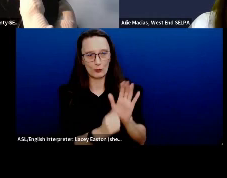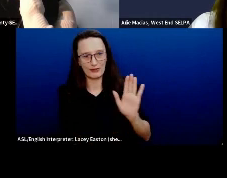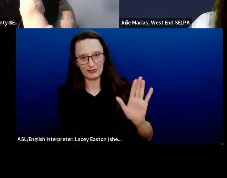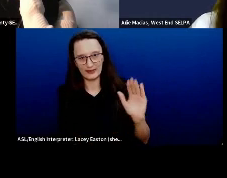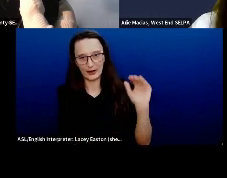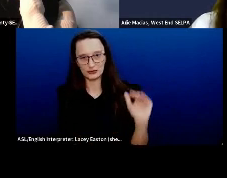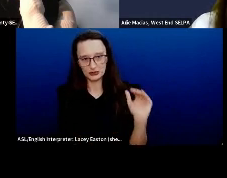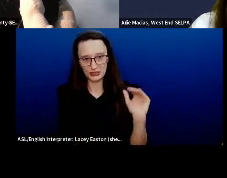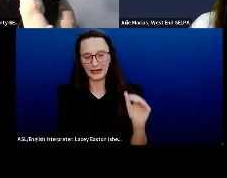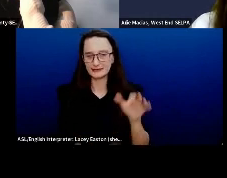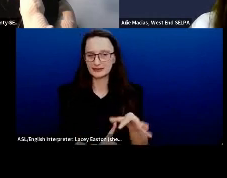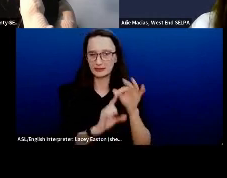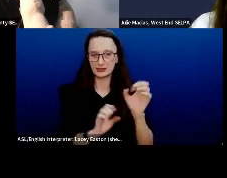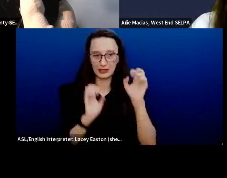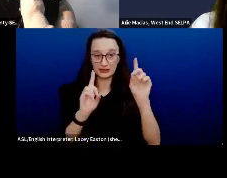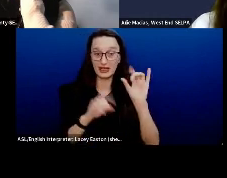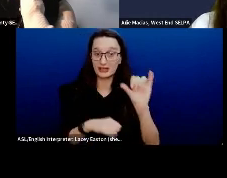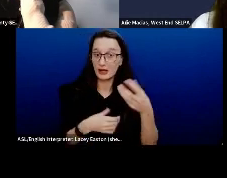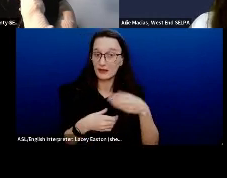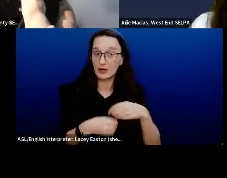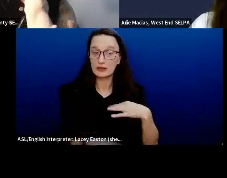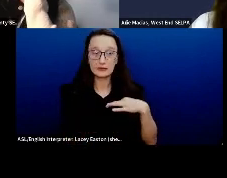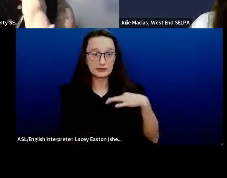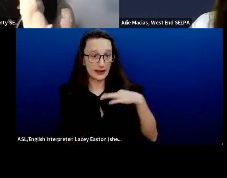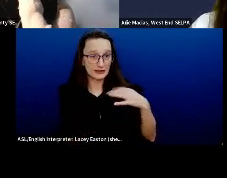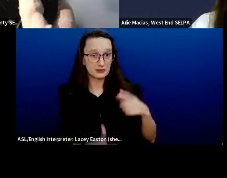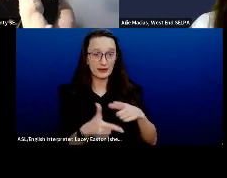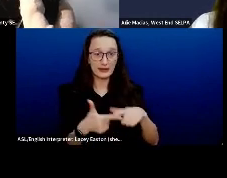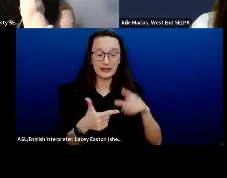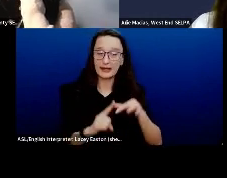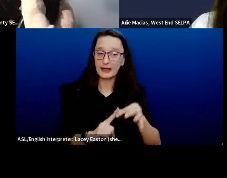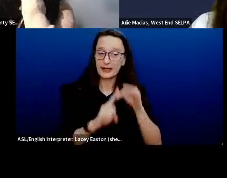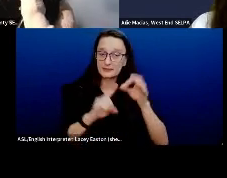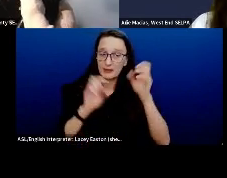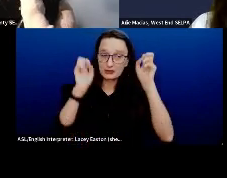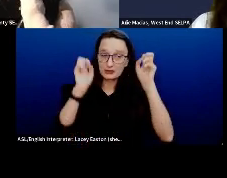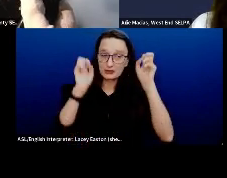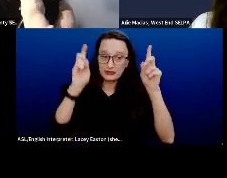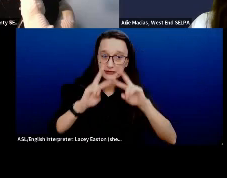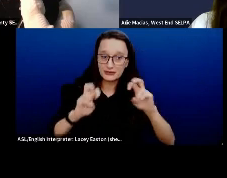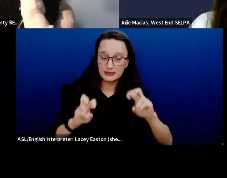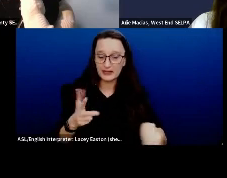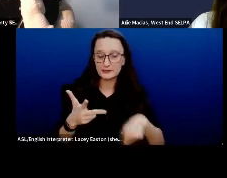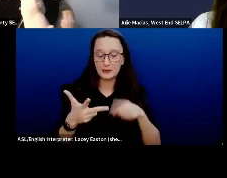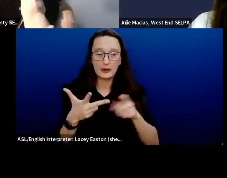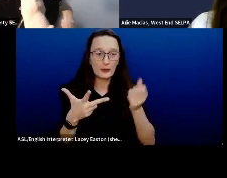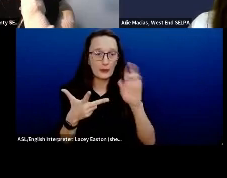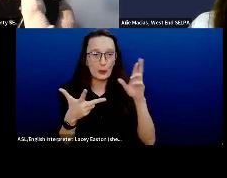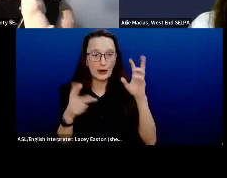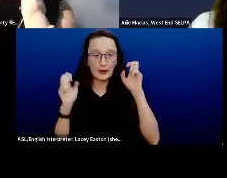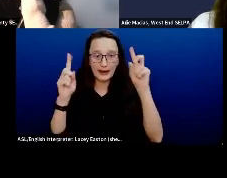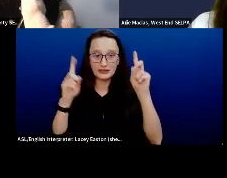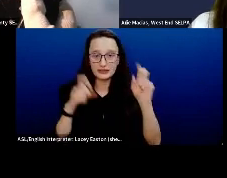incluye la elegibilidad del niño, evaluación de educación especial o ubicación educativa, así como todos